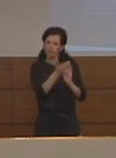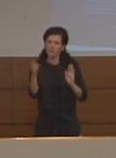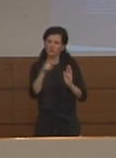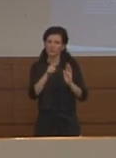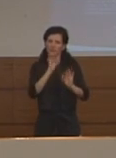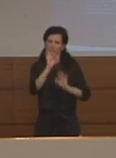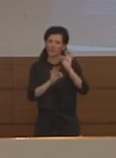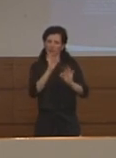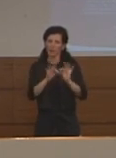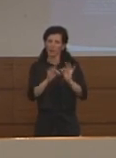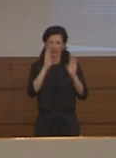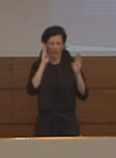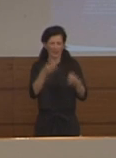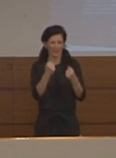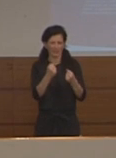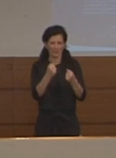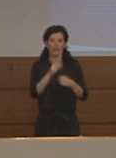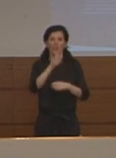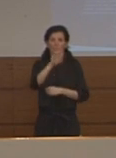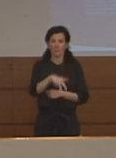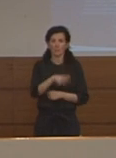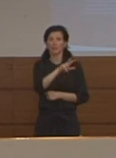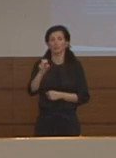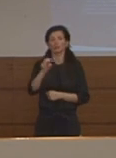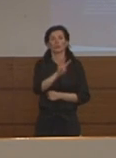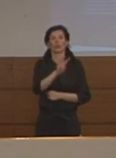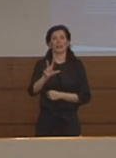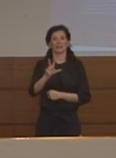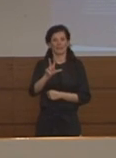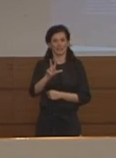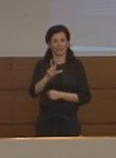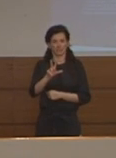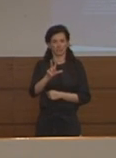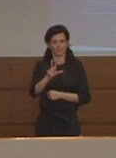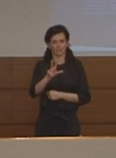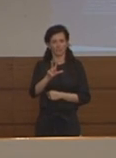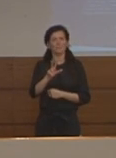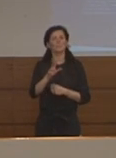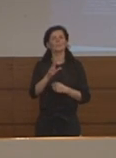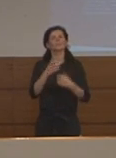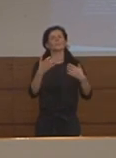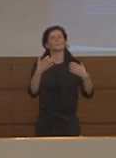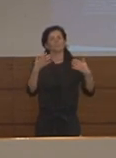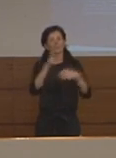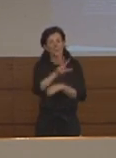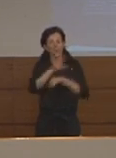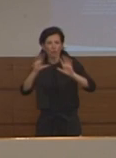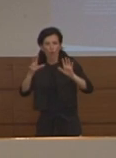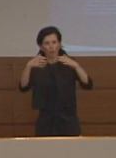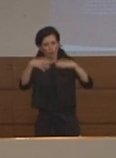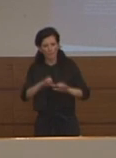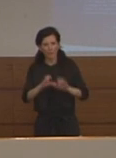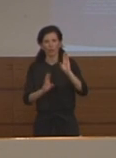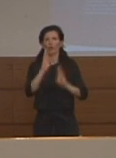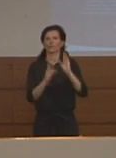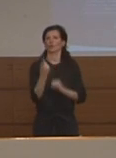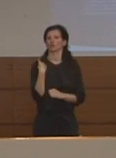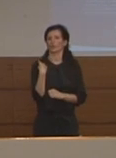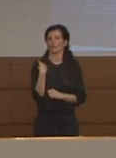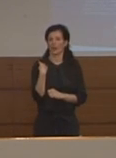intensiva sono 3.343, con una riduzione di 38 rispetto a ieri. E il numero dei